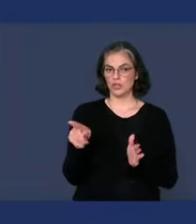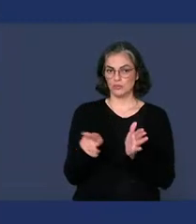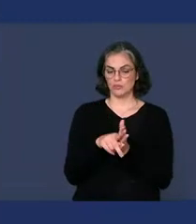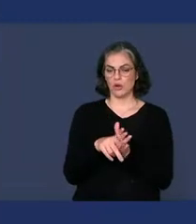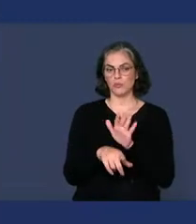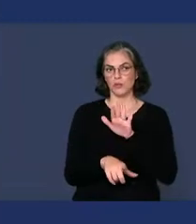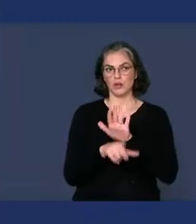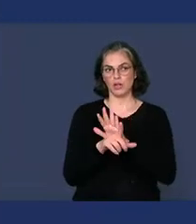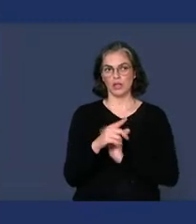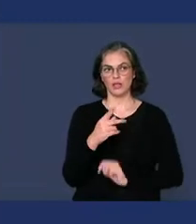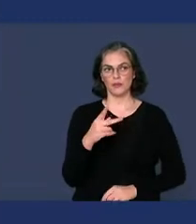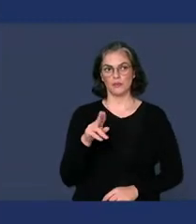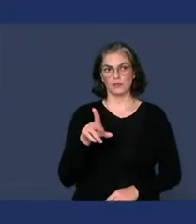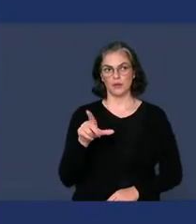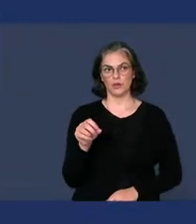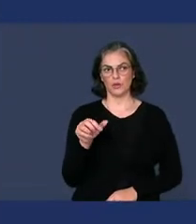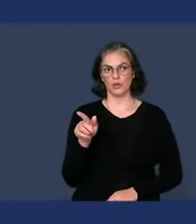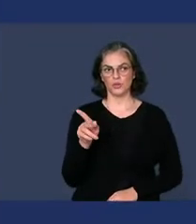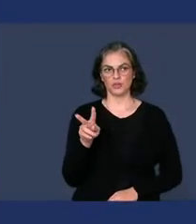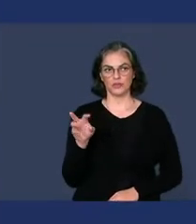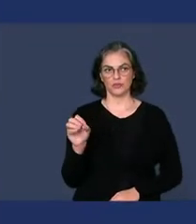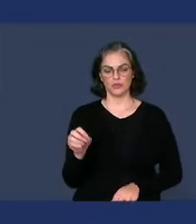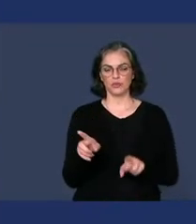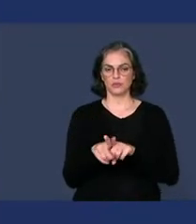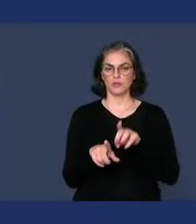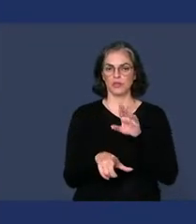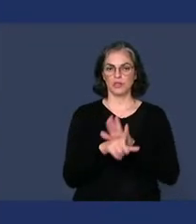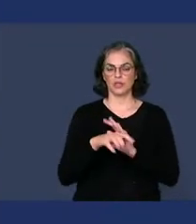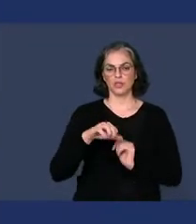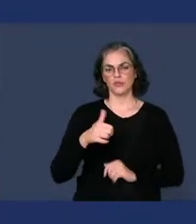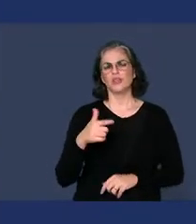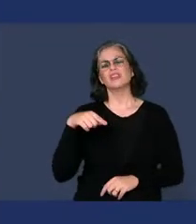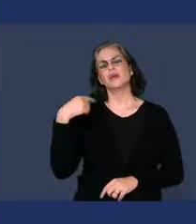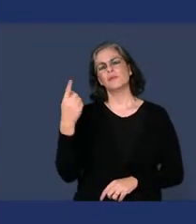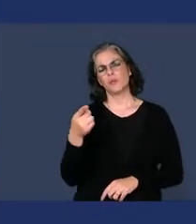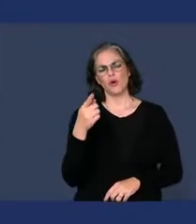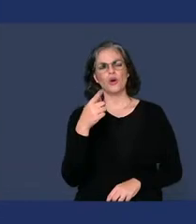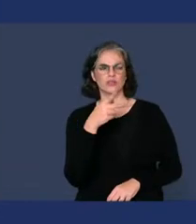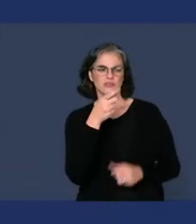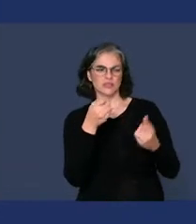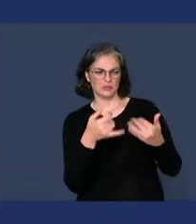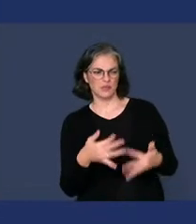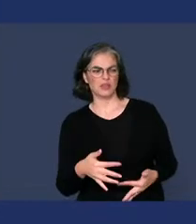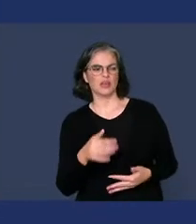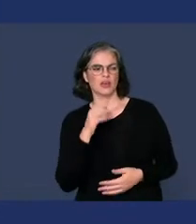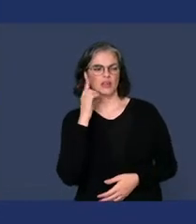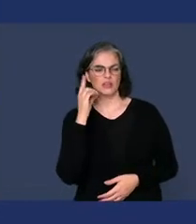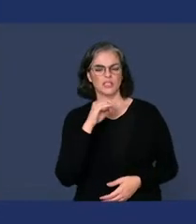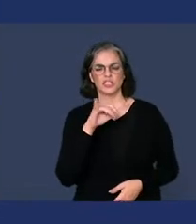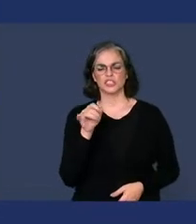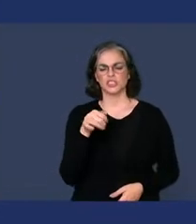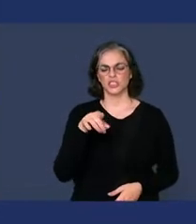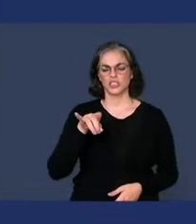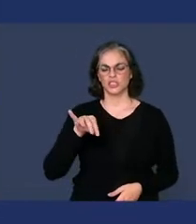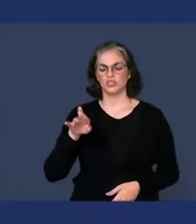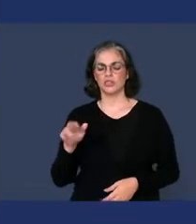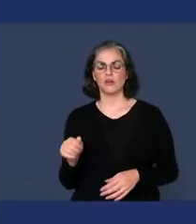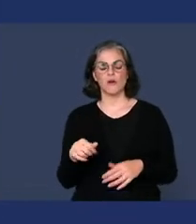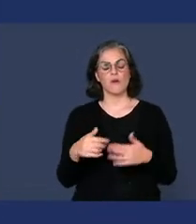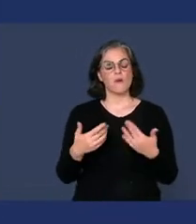ESSE RECURSO NA LEI PAULO GUSTAVO, ASSIM COMO A LEI LEI... QUE DEPOIS A DEPUTADA JANDIRA VAI RELATAR QUE É OUTRO PROJETO DE LEI QUE ESTÁ